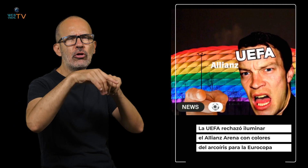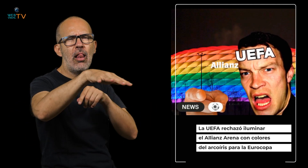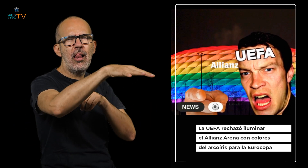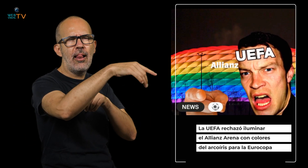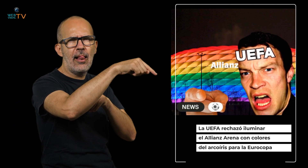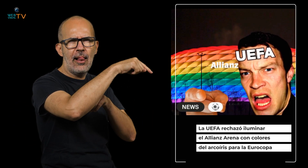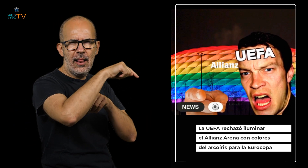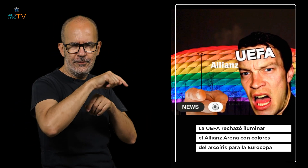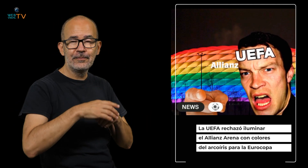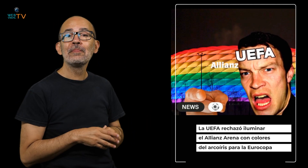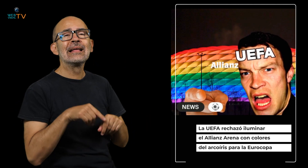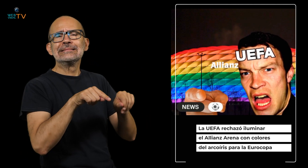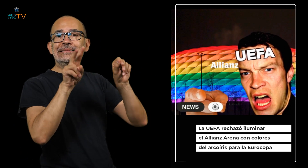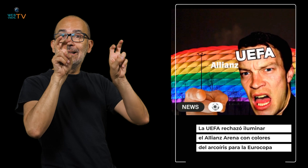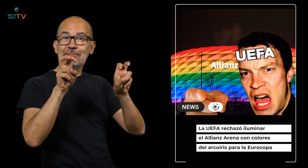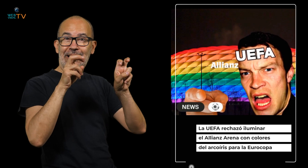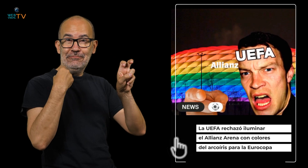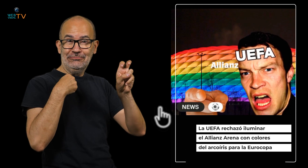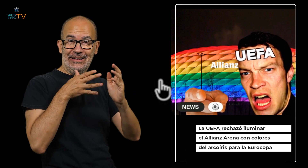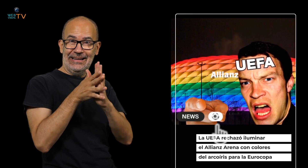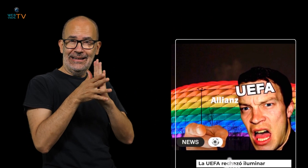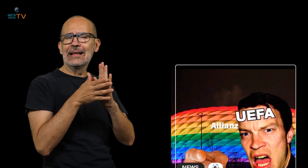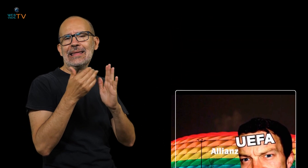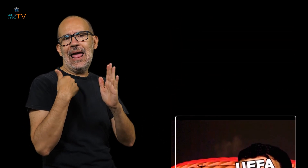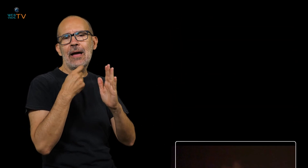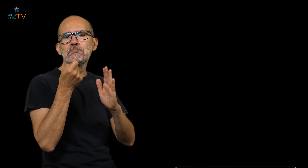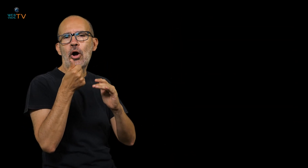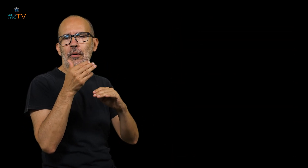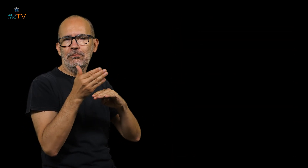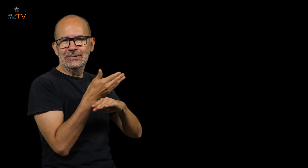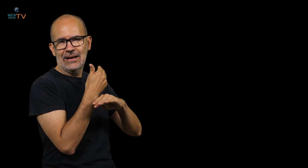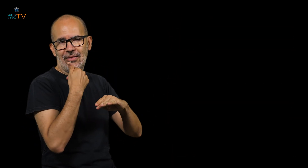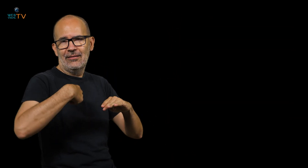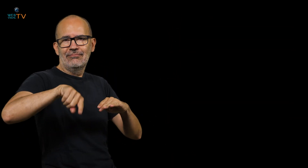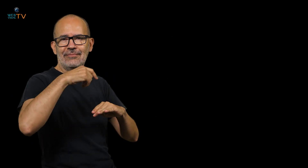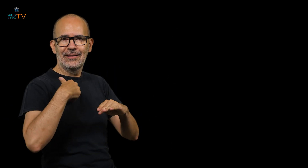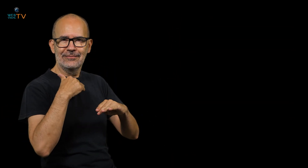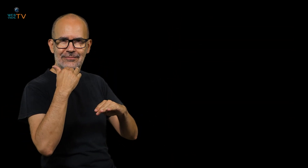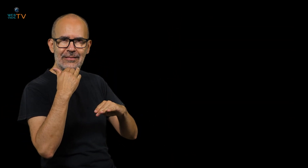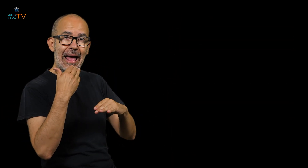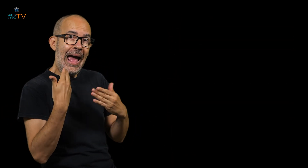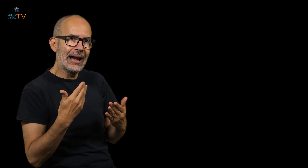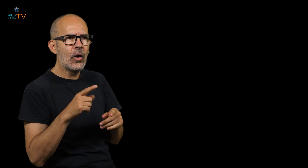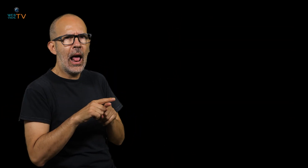Este hecho se fue repitiendo en diferentes lugares del mundo. Aunque este ya es un tema pasado.